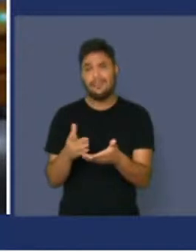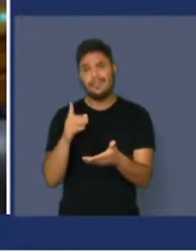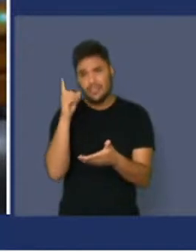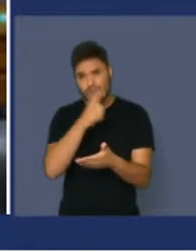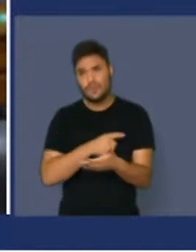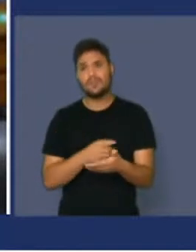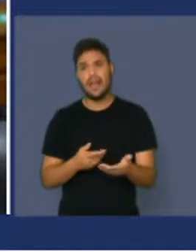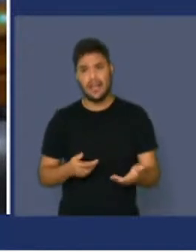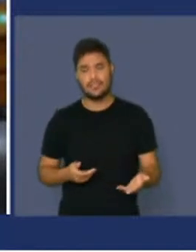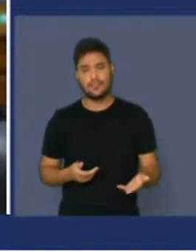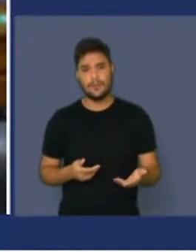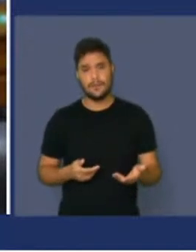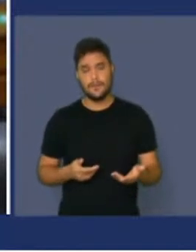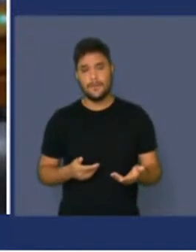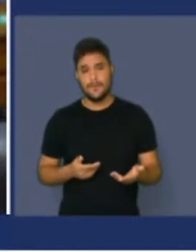QUER DEMITIR UMA GESTANTE,